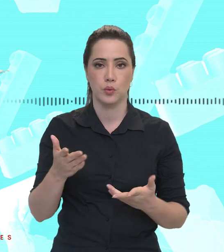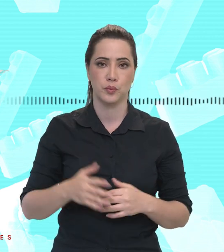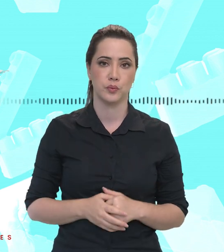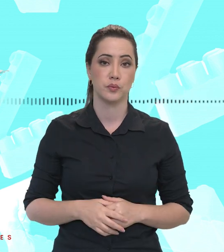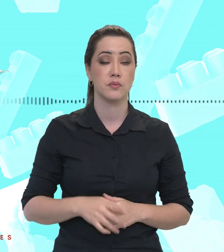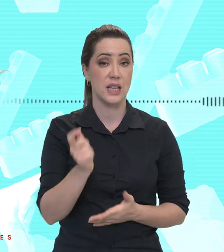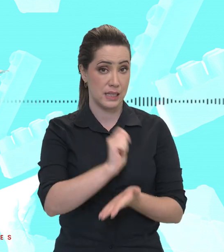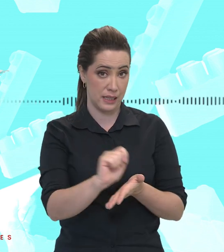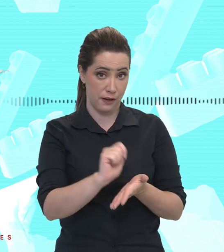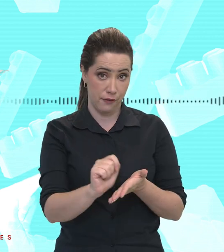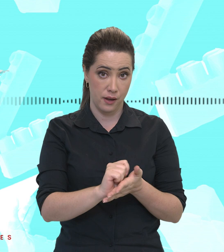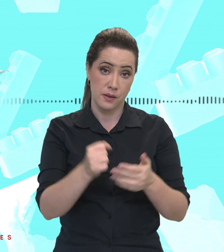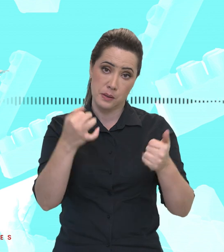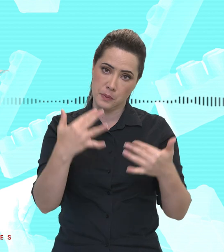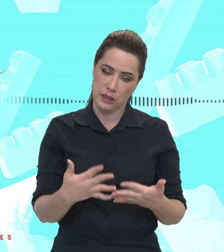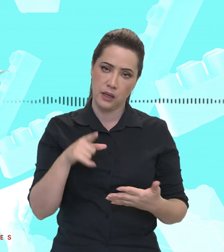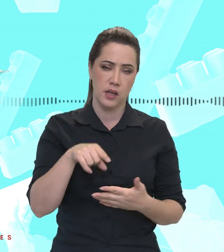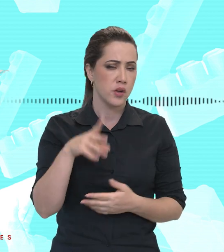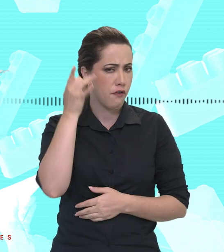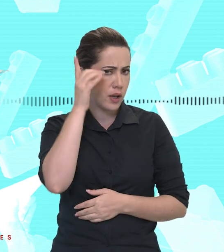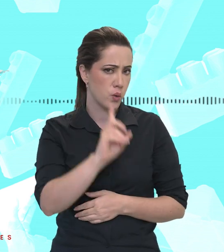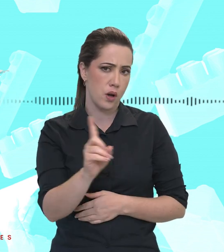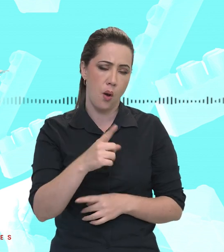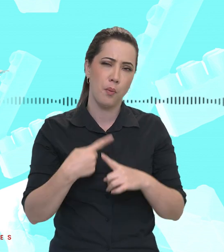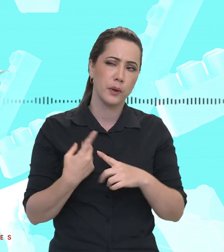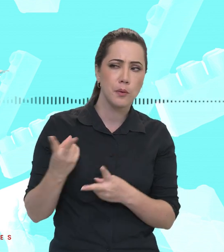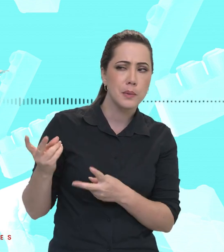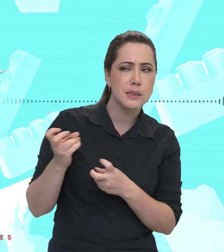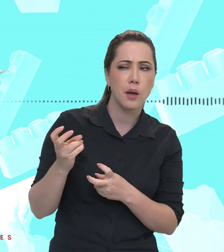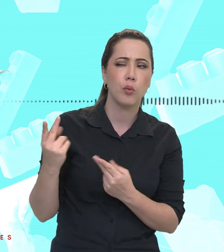E na hora de escrever o roteiro, confesso que não foi fácil pois eu me identifico